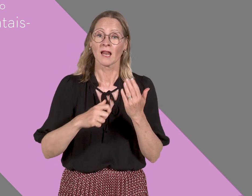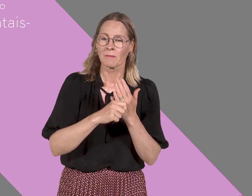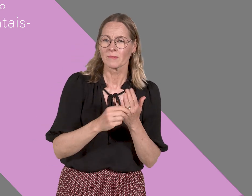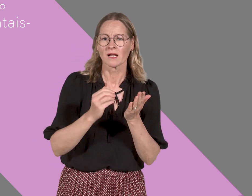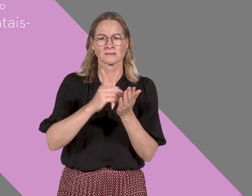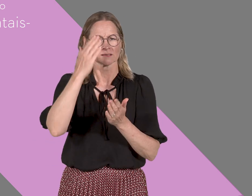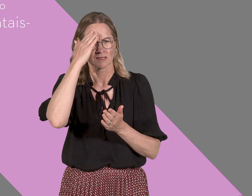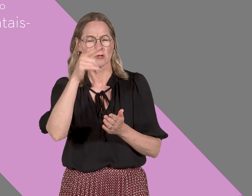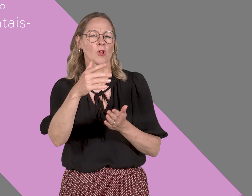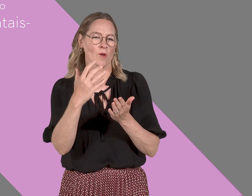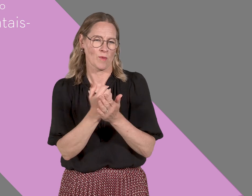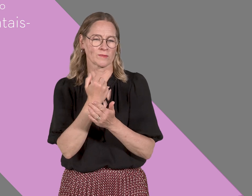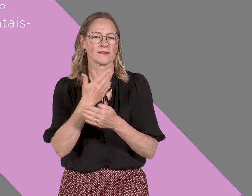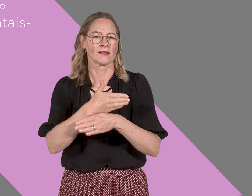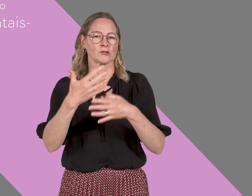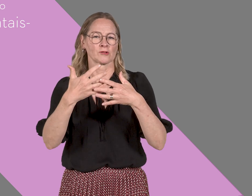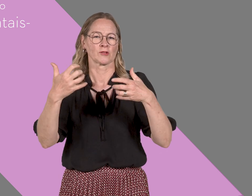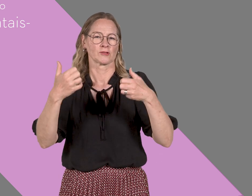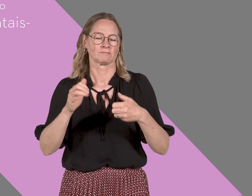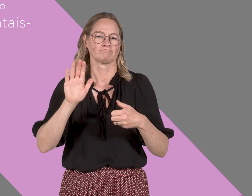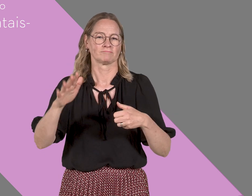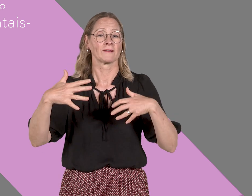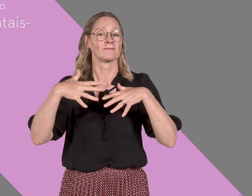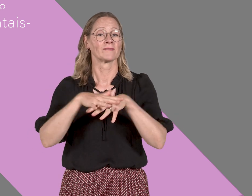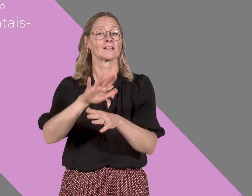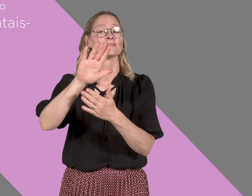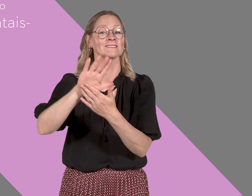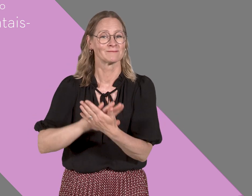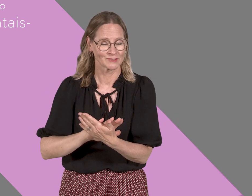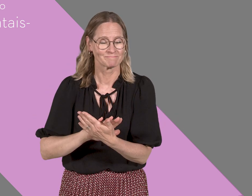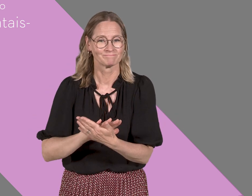Liput ja lisätietoa löydät Teatteri Totin verkkosivuilta.